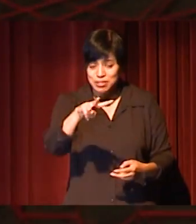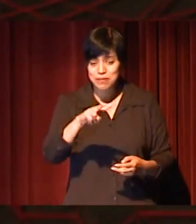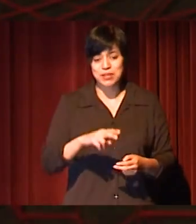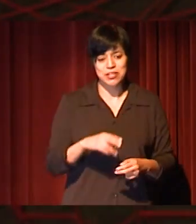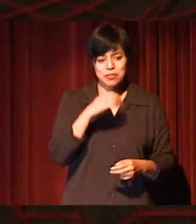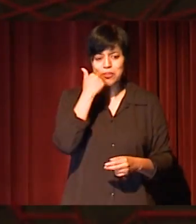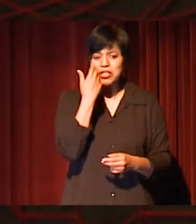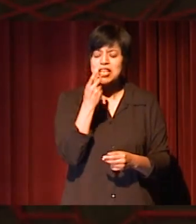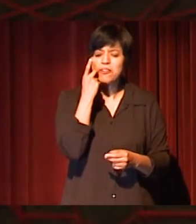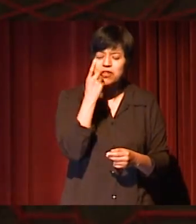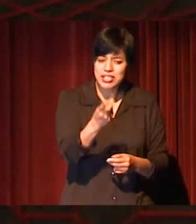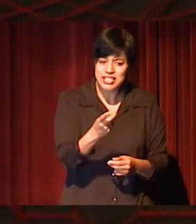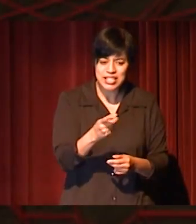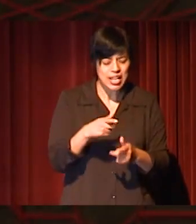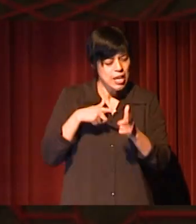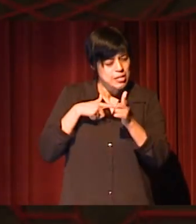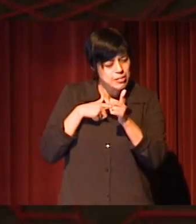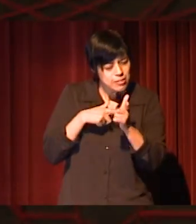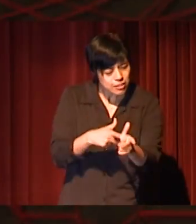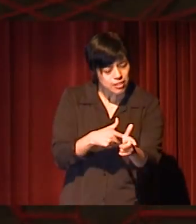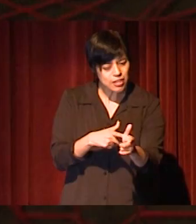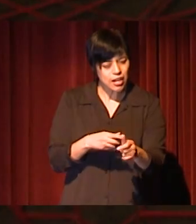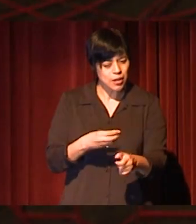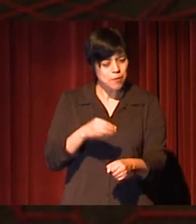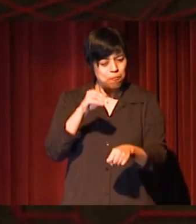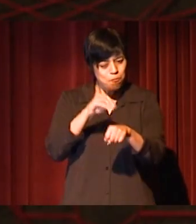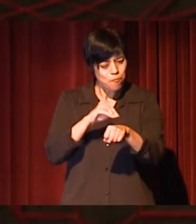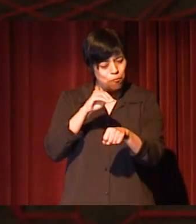quiero decirles, que nunca dejen de poner el corazón al enseñar,